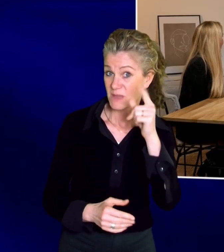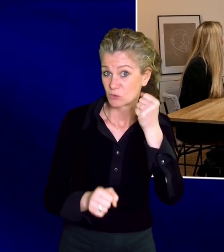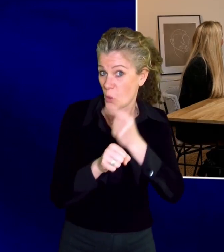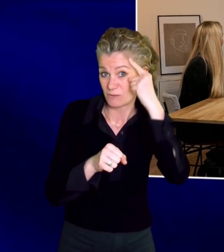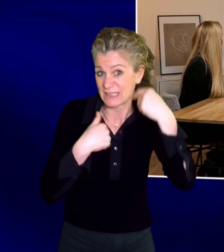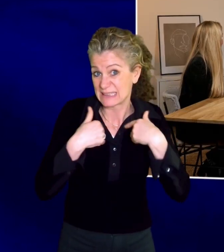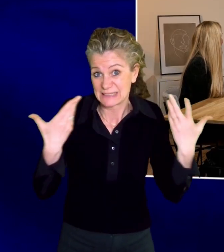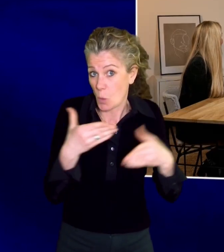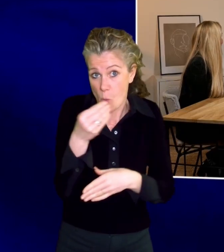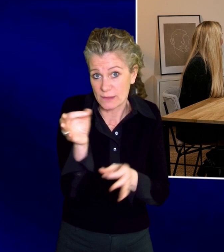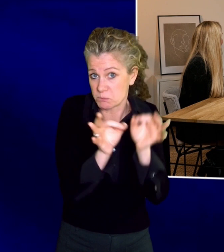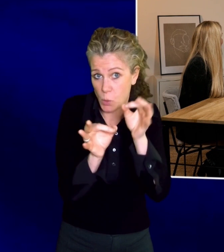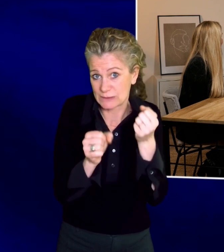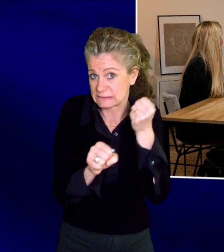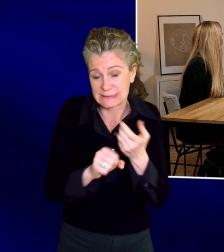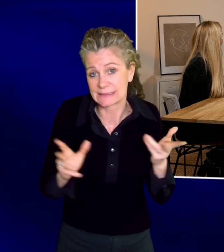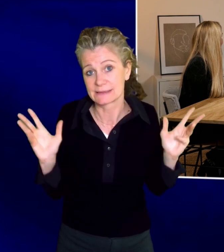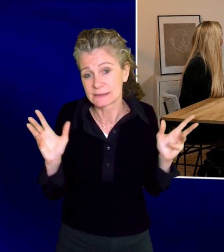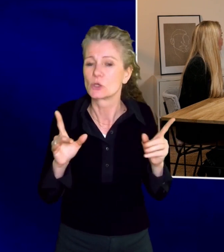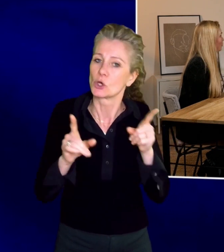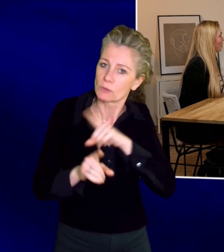Dus gewoon nu kijken wat nu kan. Dat is zo belangrijk.